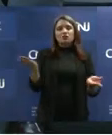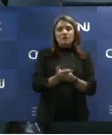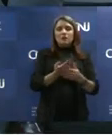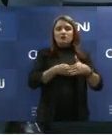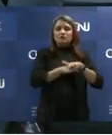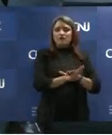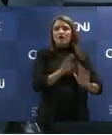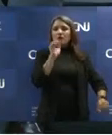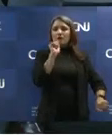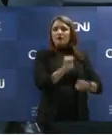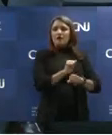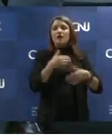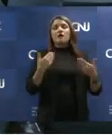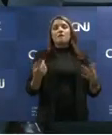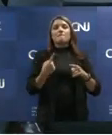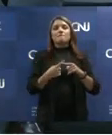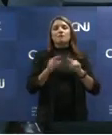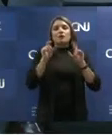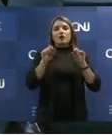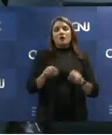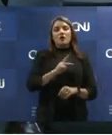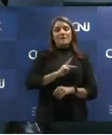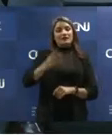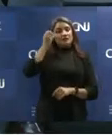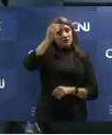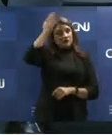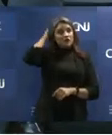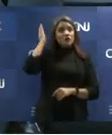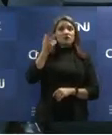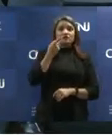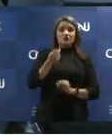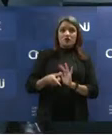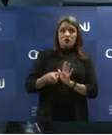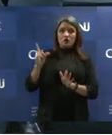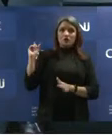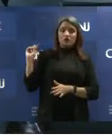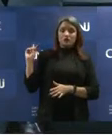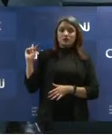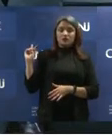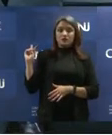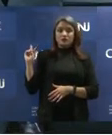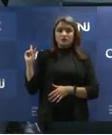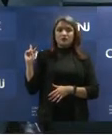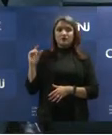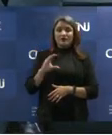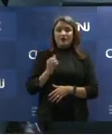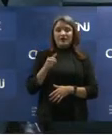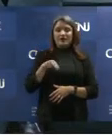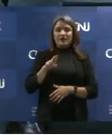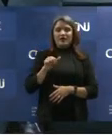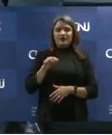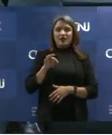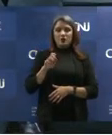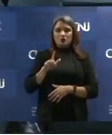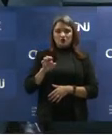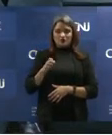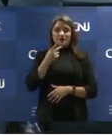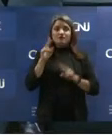o senhor presidente o ministro Fux, agora há pouco, citando Cassano e Lute, o juiz trava uma luta contra o tempo e o volume de processo.